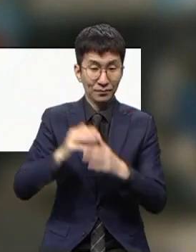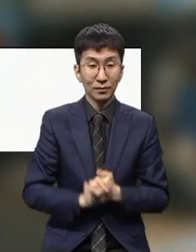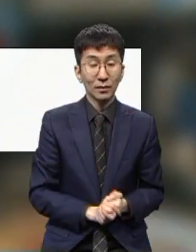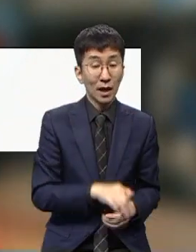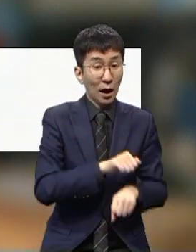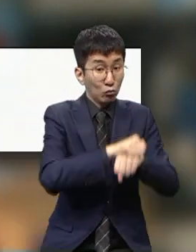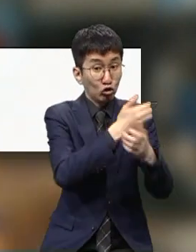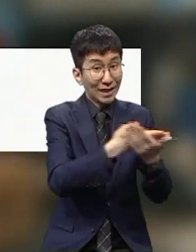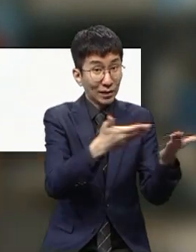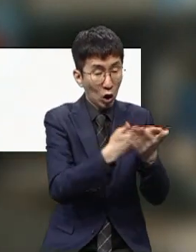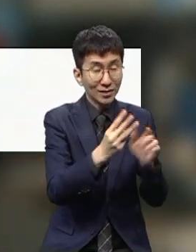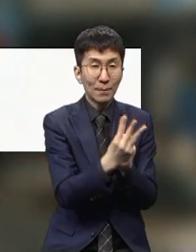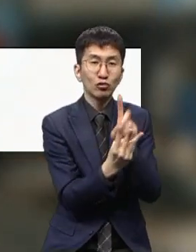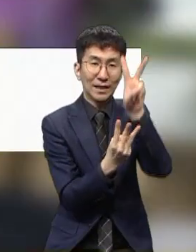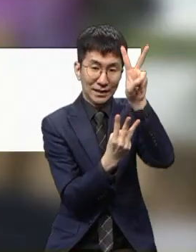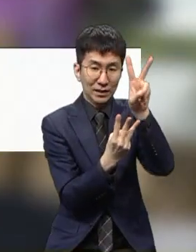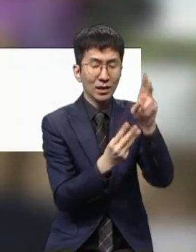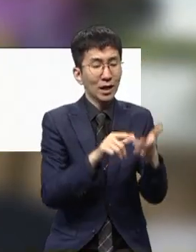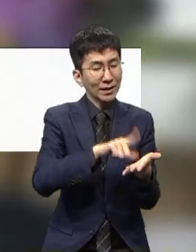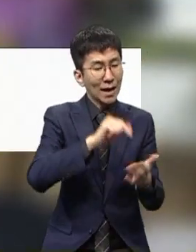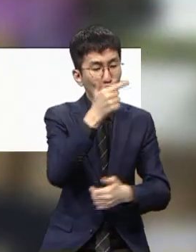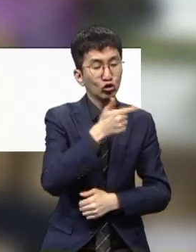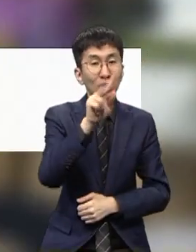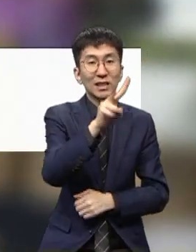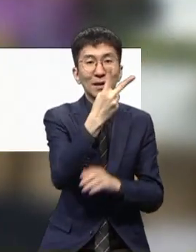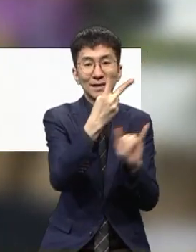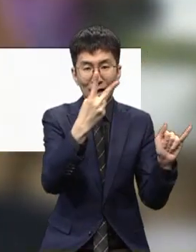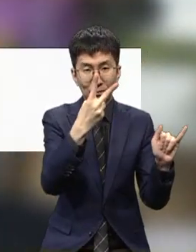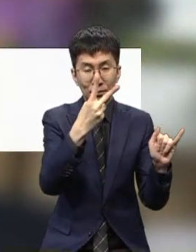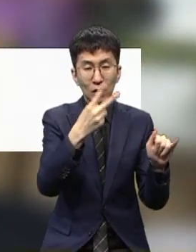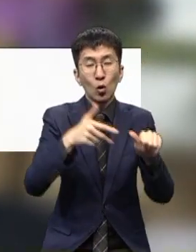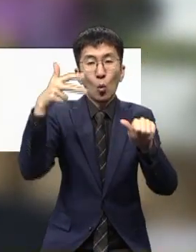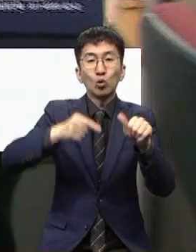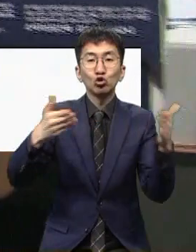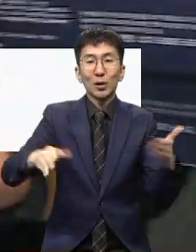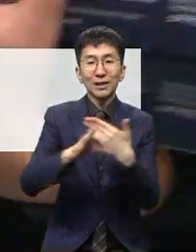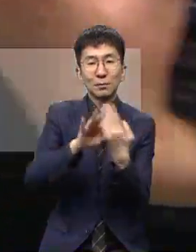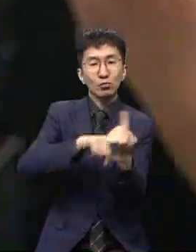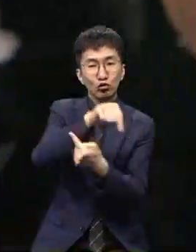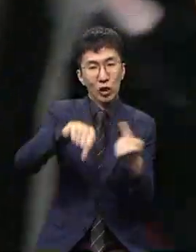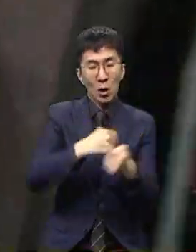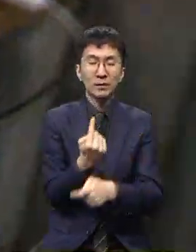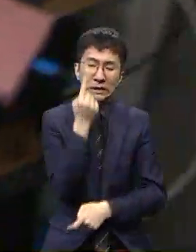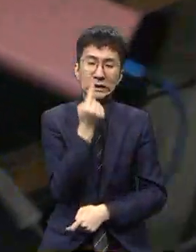3분의 2 인원이 6,200여 명이 5주간 시범사업에 참여합니다. 첫날 반응은 긍정적입니다.